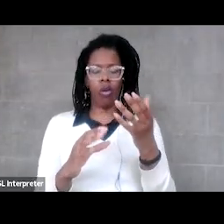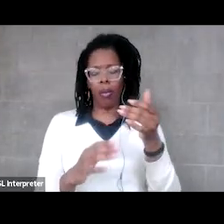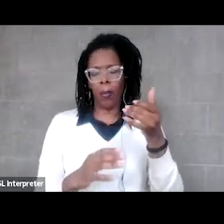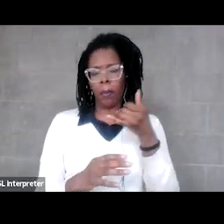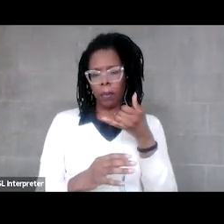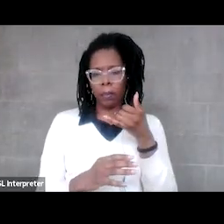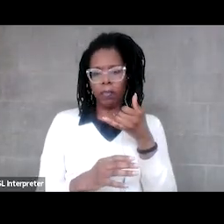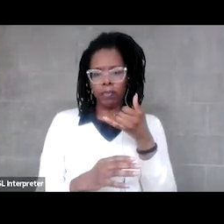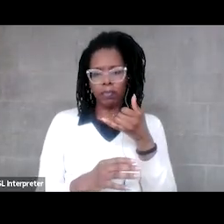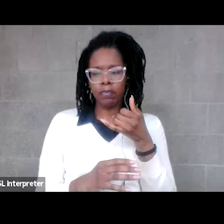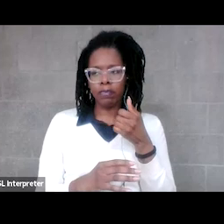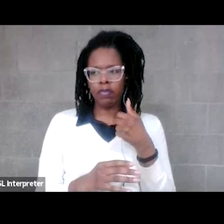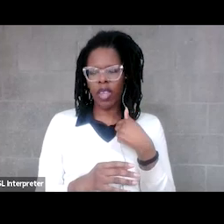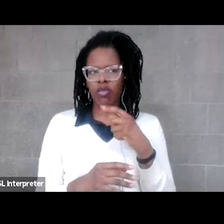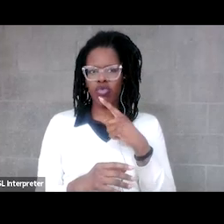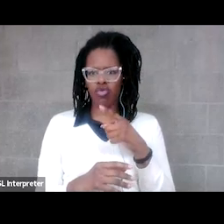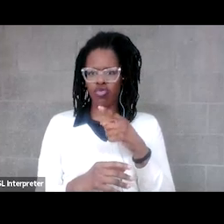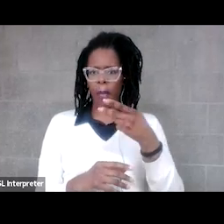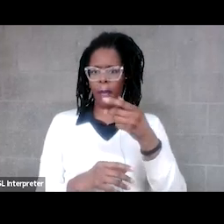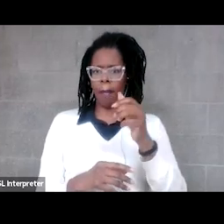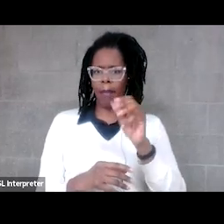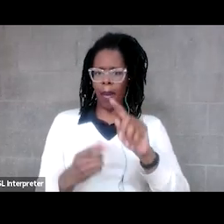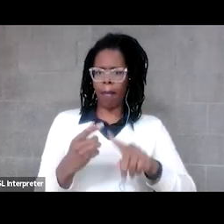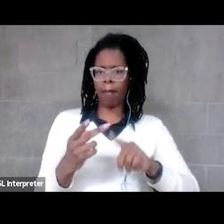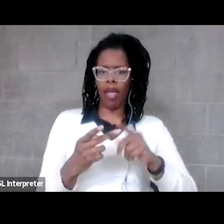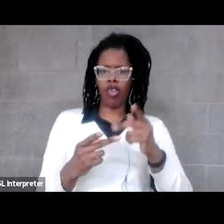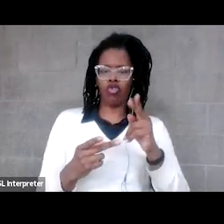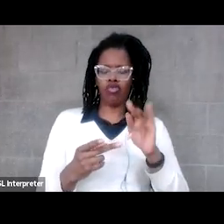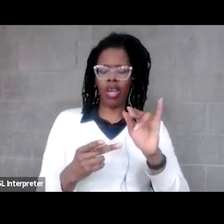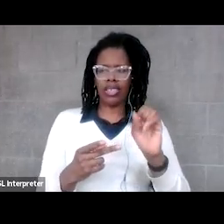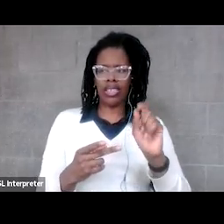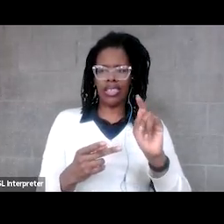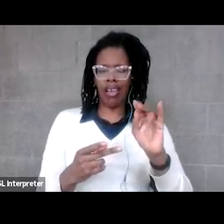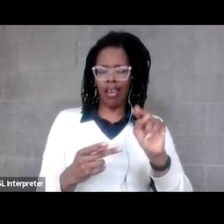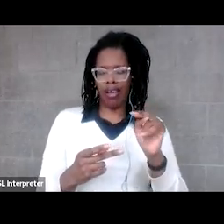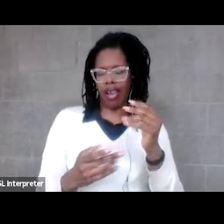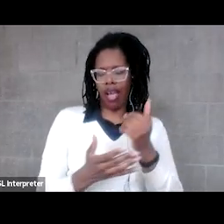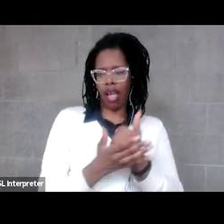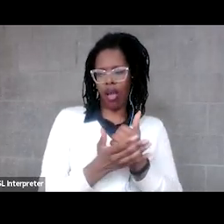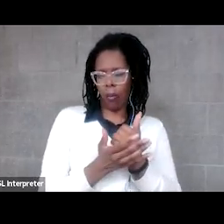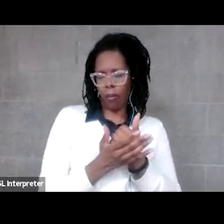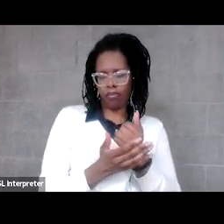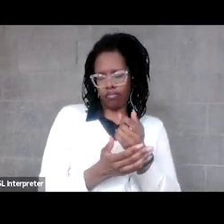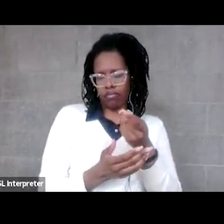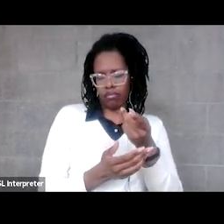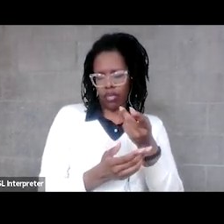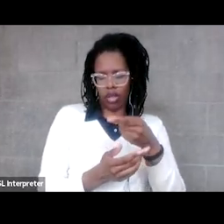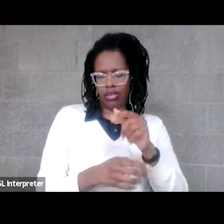Estoy bastante segura de que Pam y Kristin estarán más que felices de ayudarme a ayudarles a establecer cualquier relación